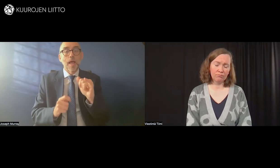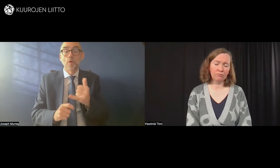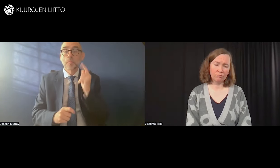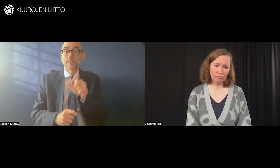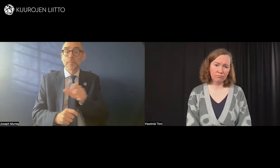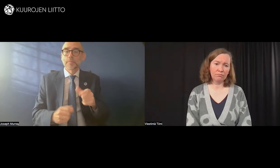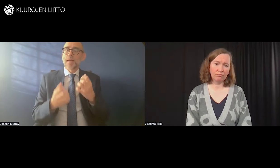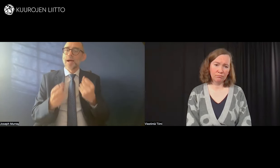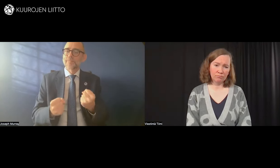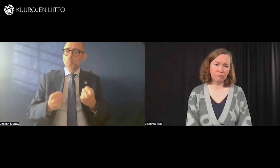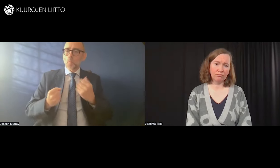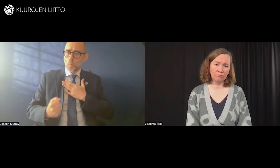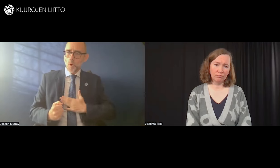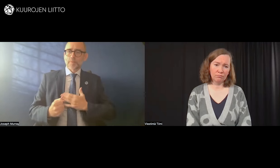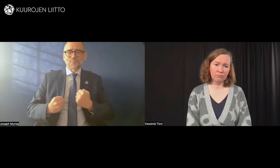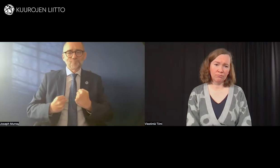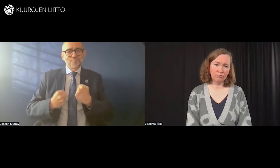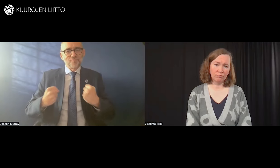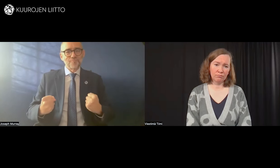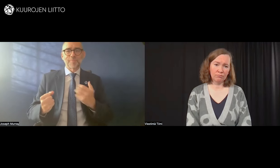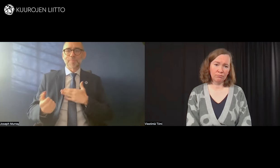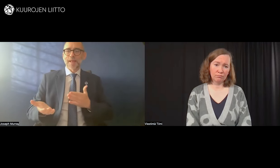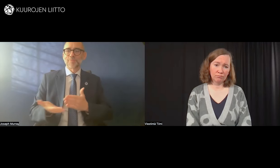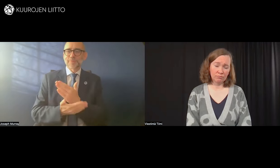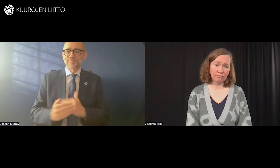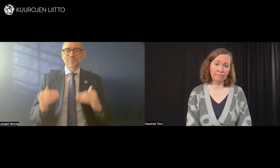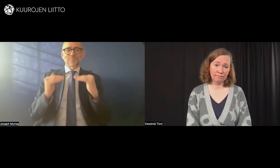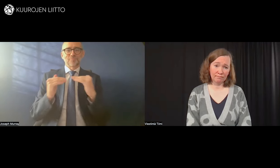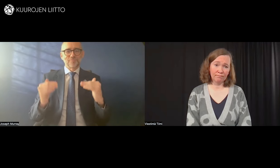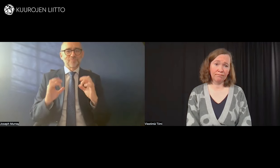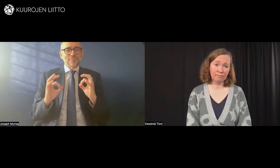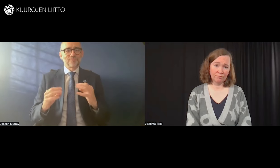Kuuroilla arabeilla on halu voimaantua ja ajaa oikeuksiaan.